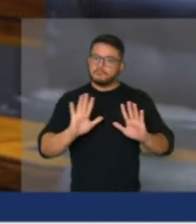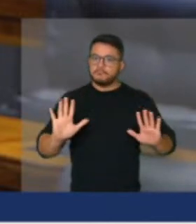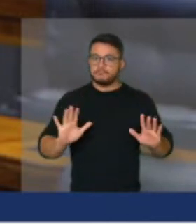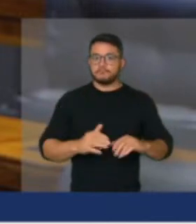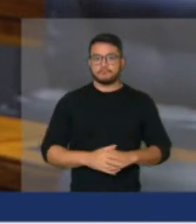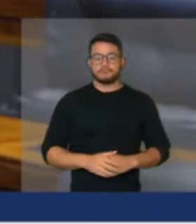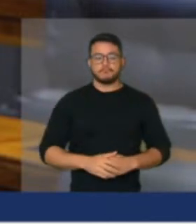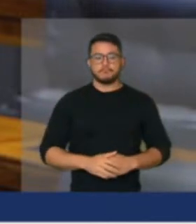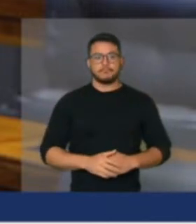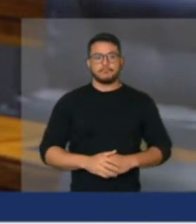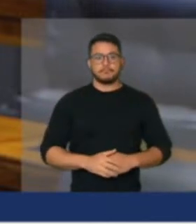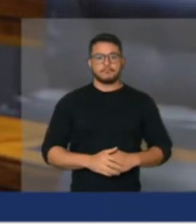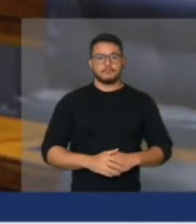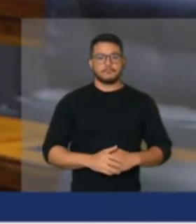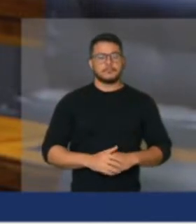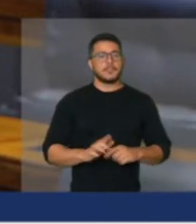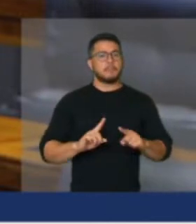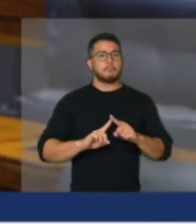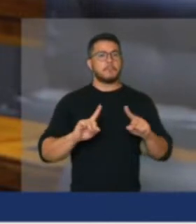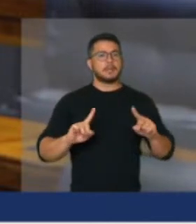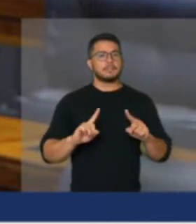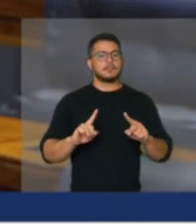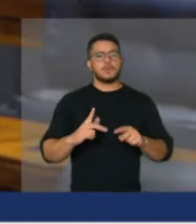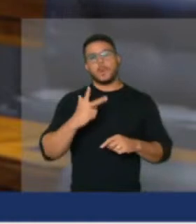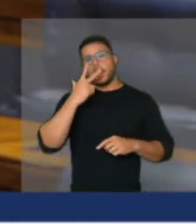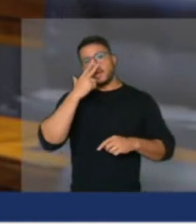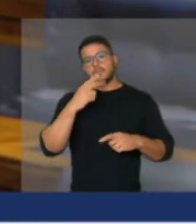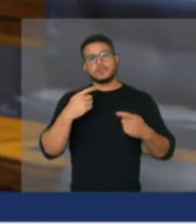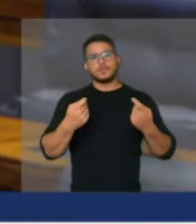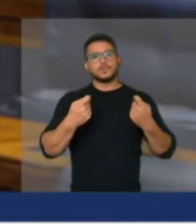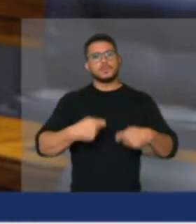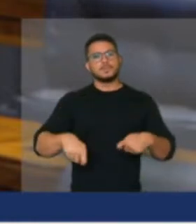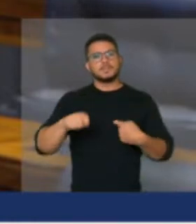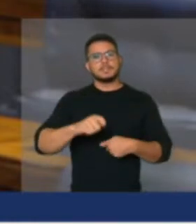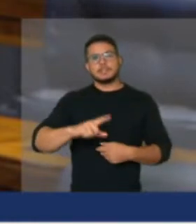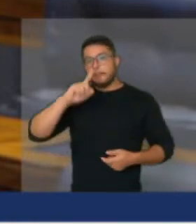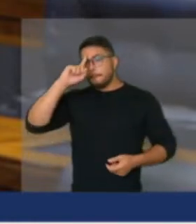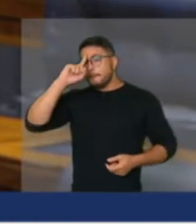QUALQUER PESSOA PÚBLICA SÓ NÃO VEJO A RAZÃO DE SER UMA CONVOCAÇÃO, ENTÃO EU QUERIA PROPOR AO PRESIDENTE QUE NÓS